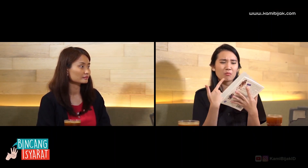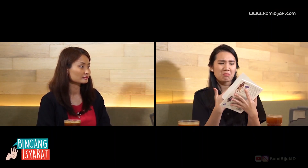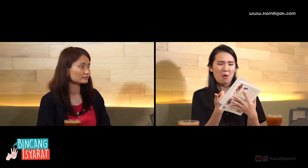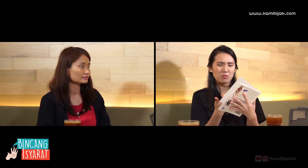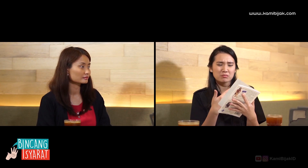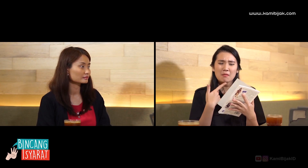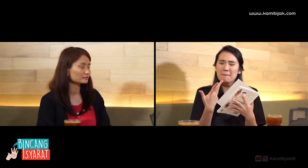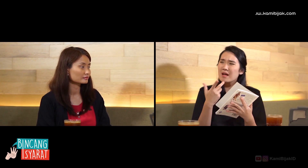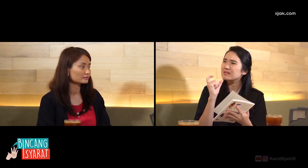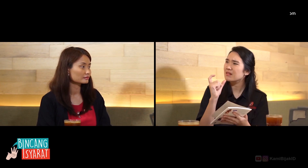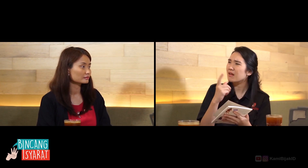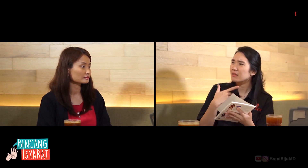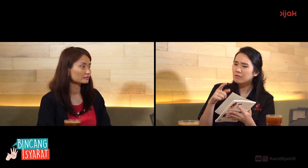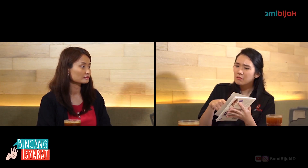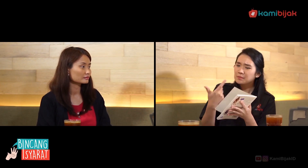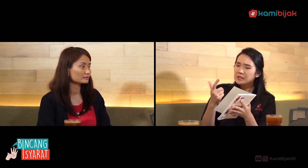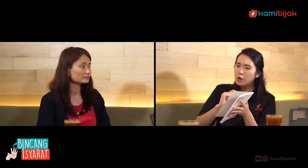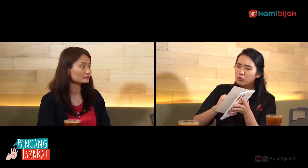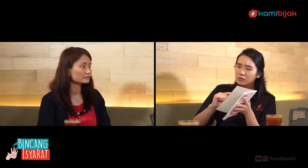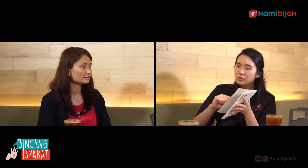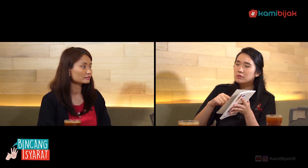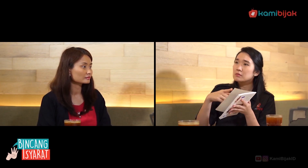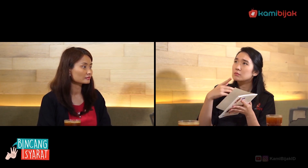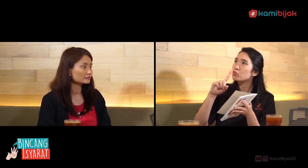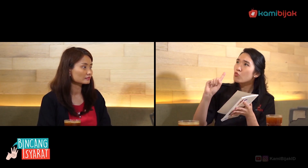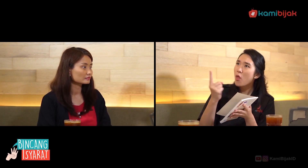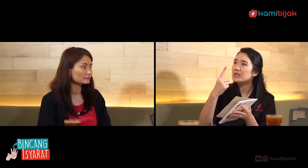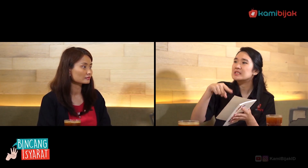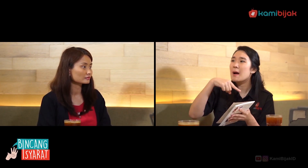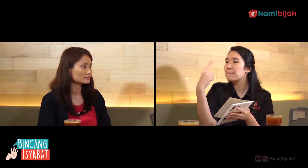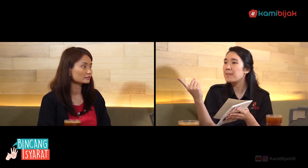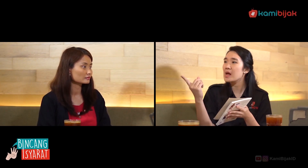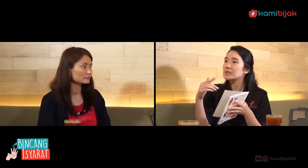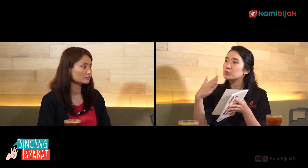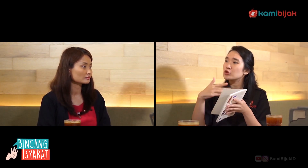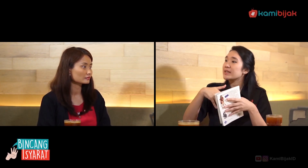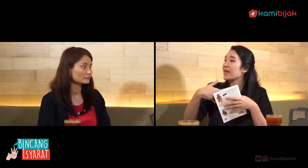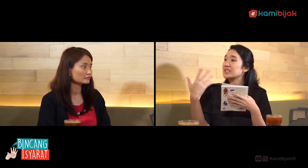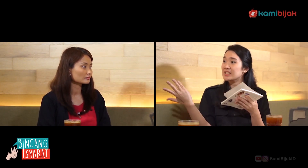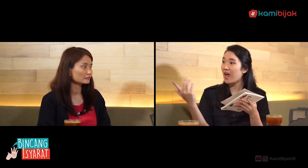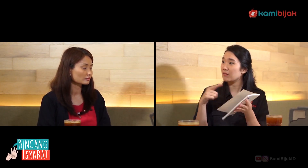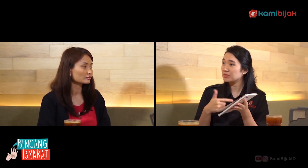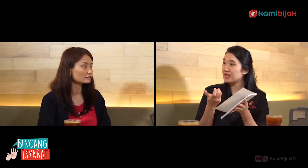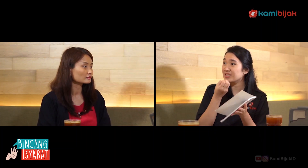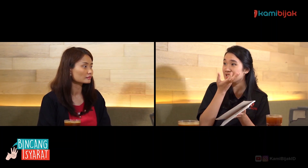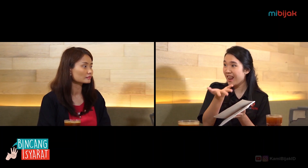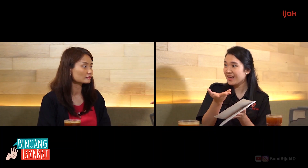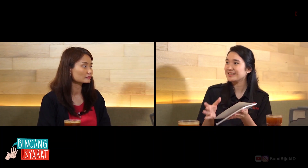Bagaimana Junita menyelesaikan buku tersebut? Jelaskan!